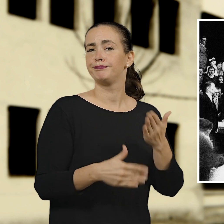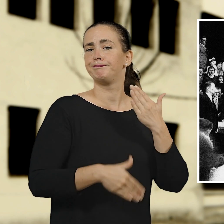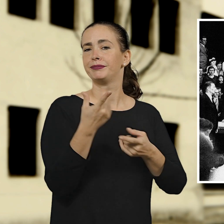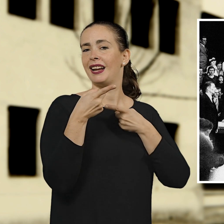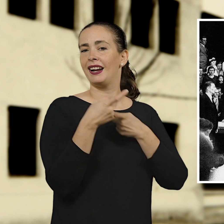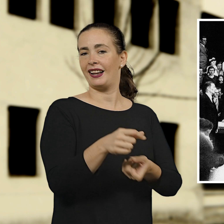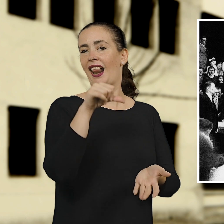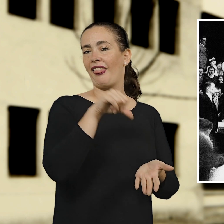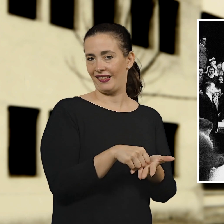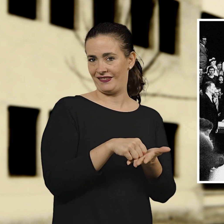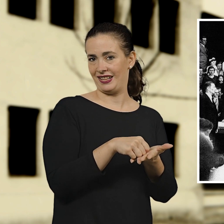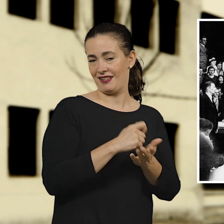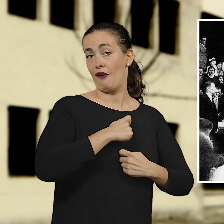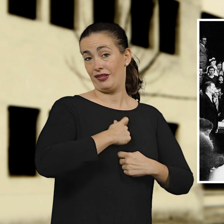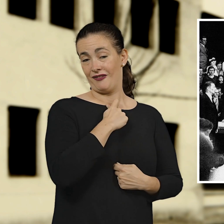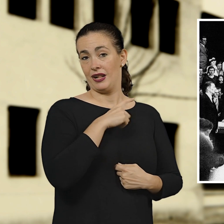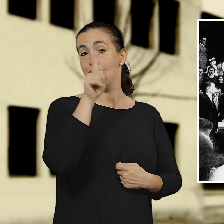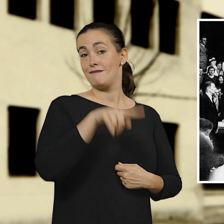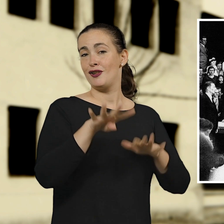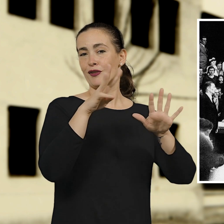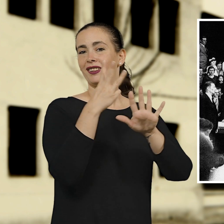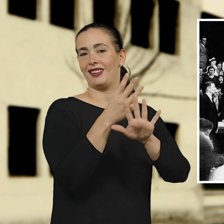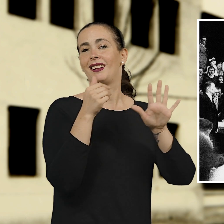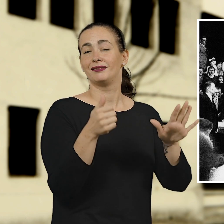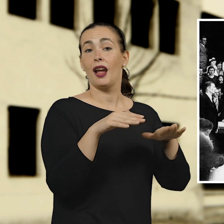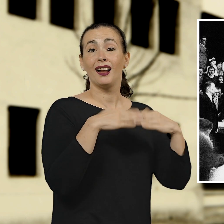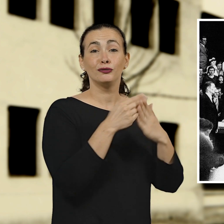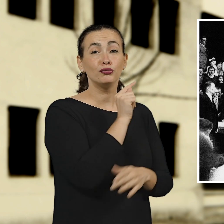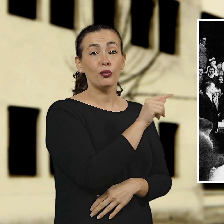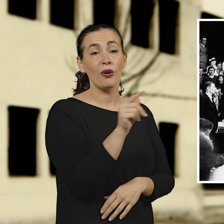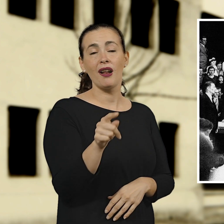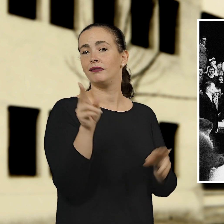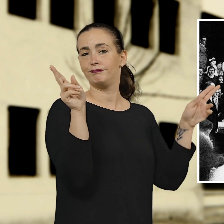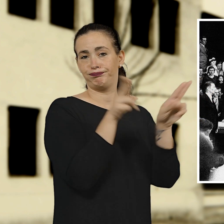Amb l’inici de la Guerra Civil, el 1936, les escoles confessionals foren tancades